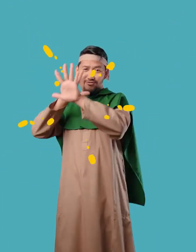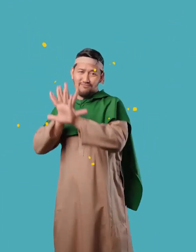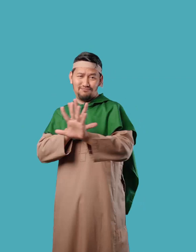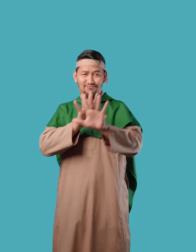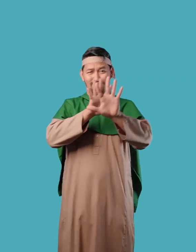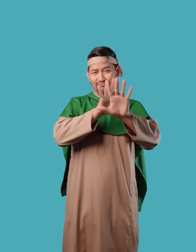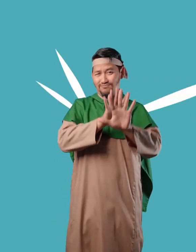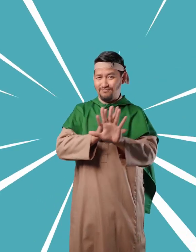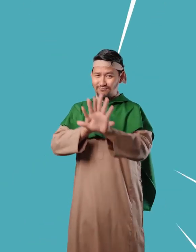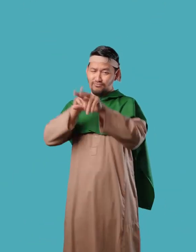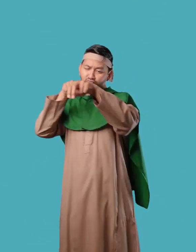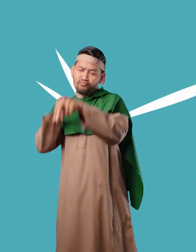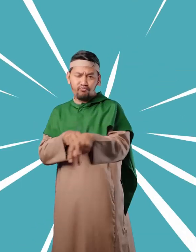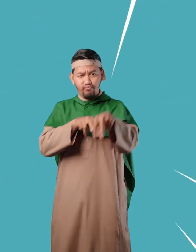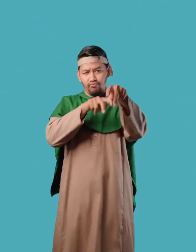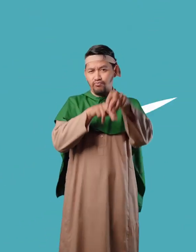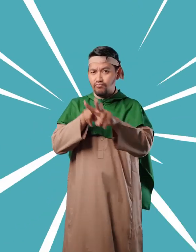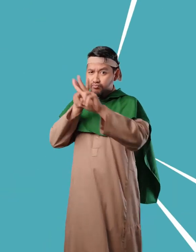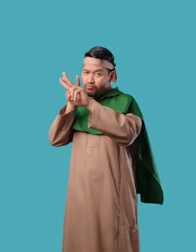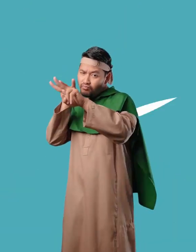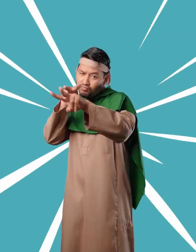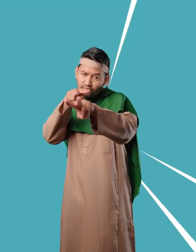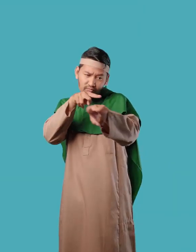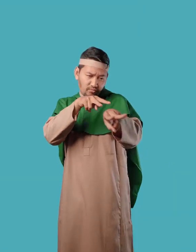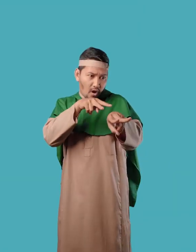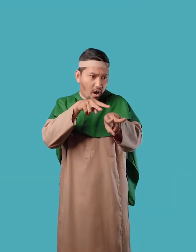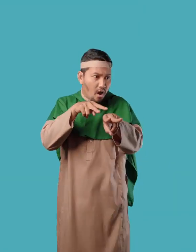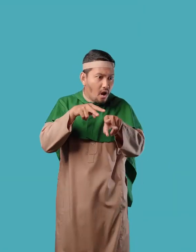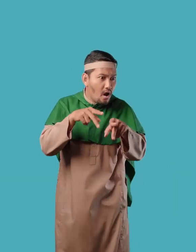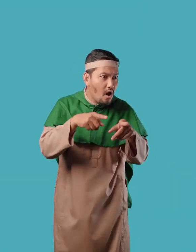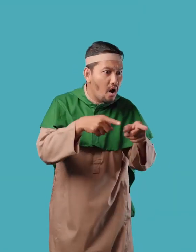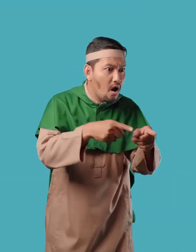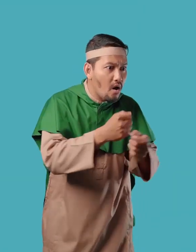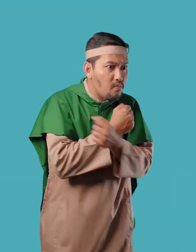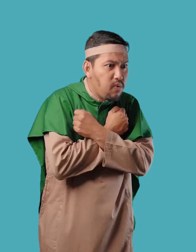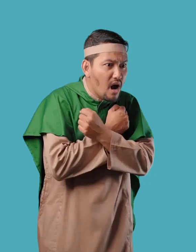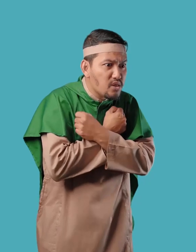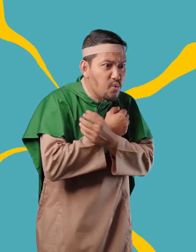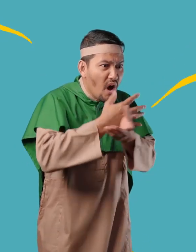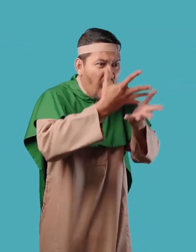penduduk Babilonia sangat terkejut dan marah melihat berhala-berhala yang hancur